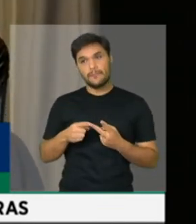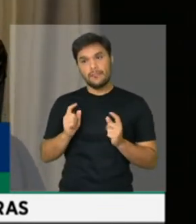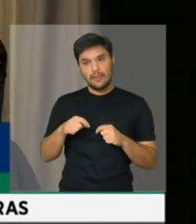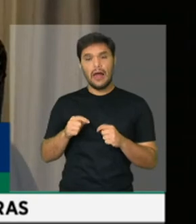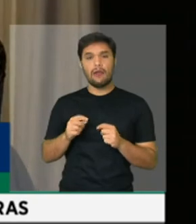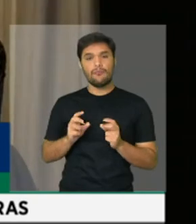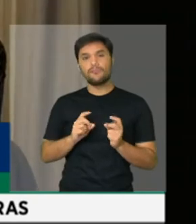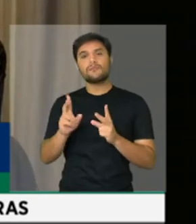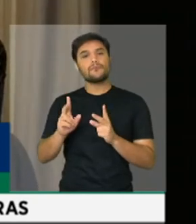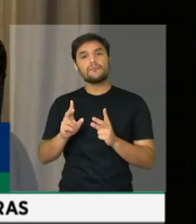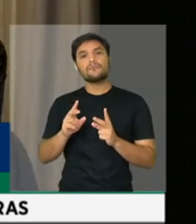É ACIONISTA... COMO EU, DA ELETROBRAS, PODERÁSUBSCREVER